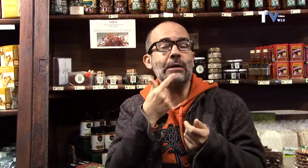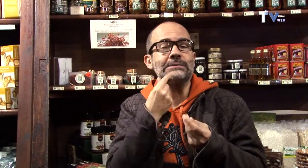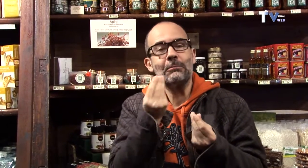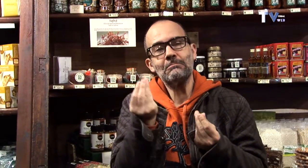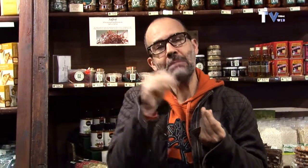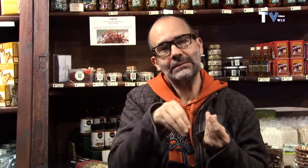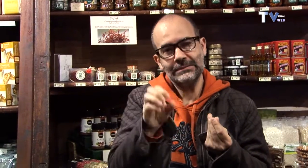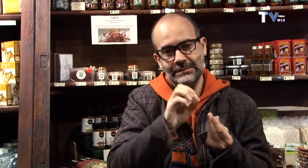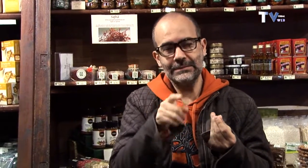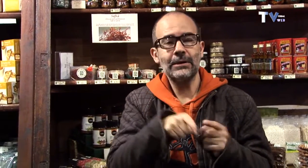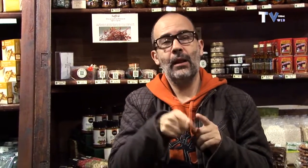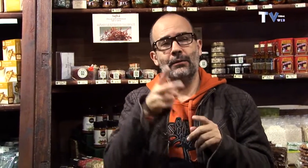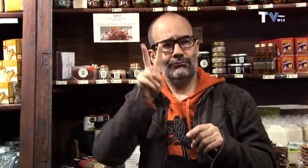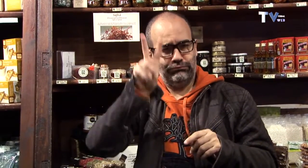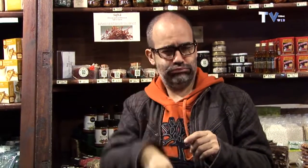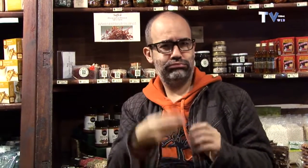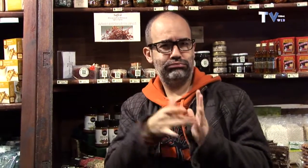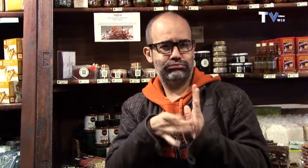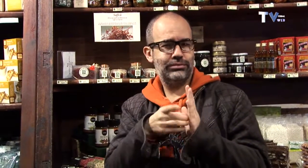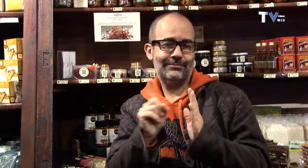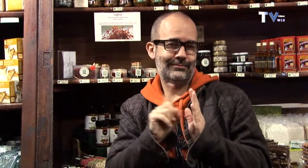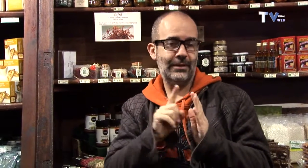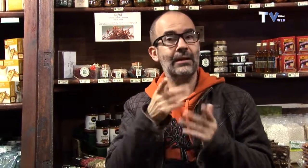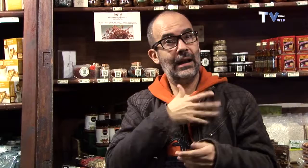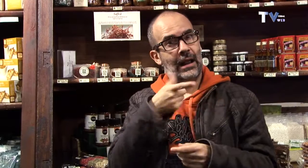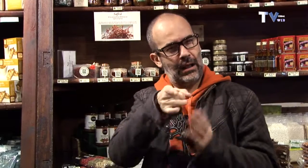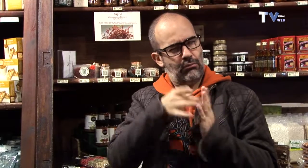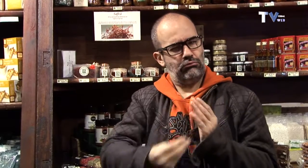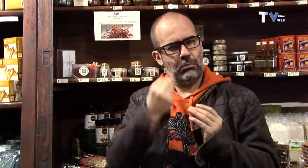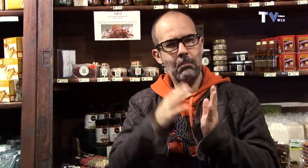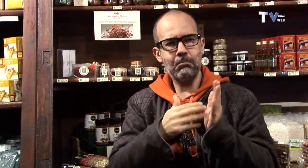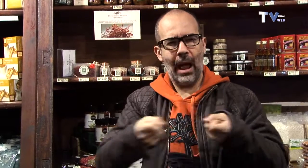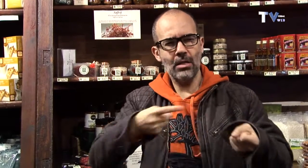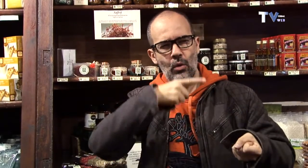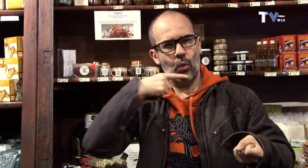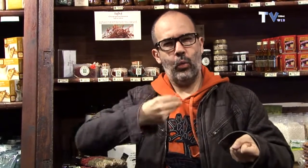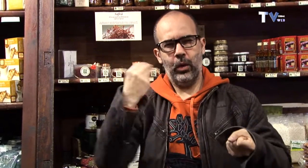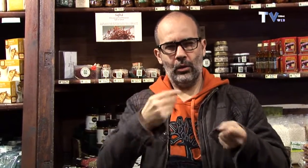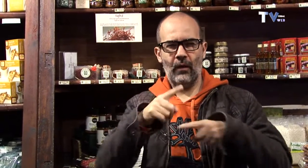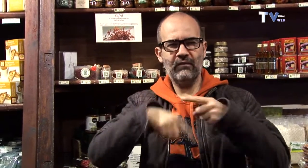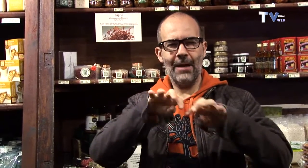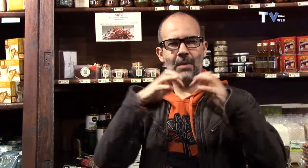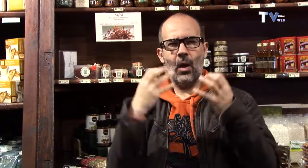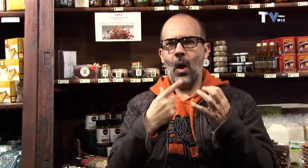especias que le dan un poco de color y sabor, pero son de baja calidad.